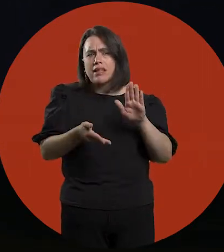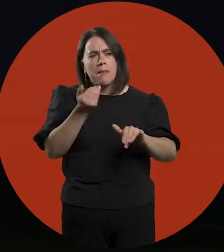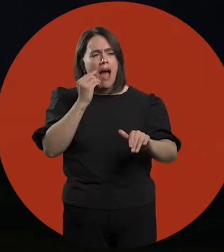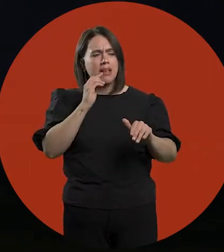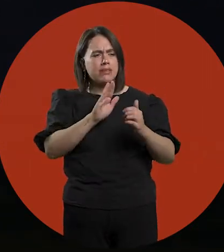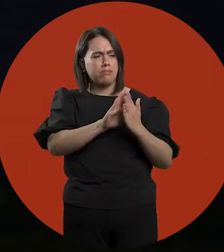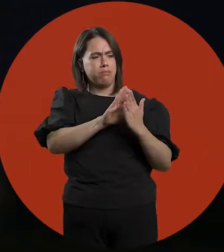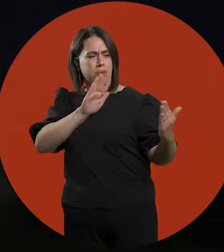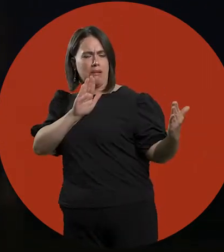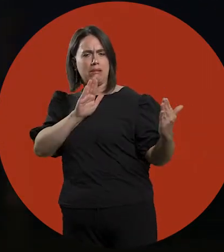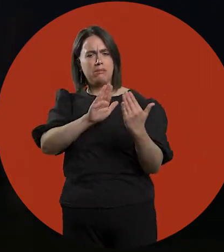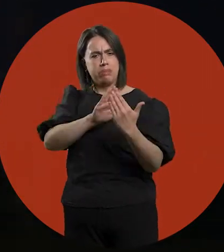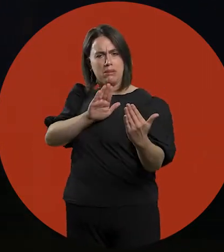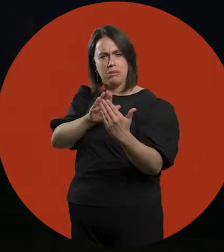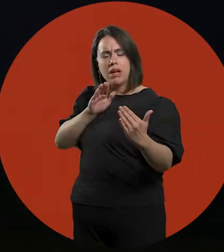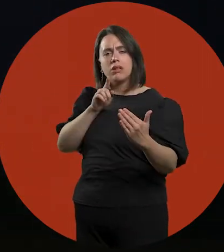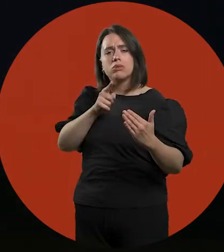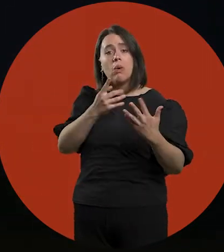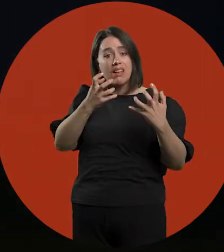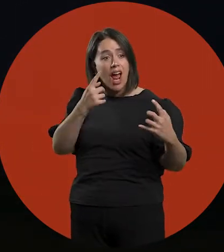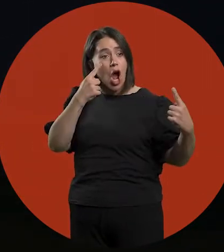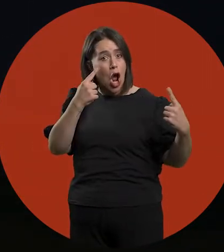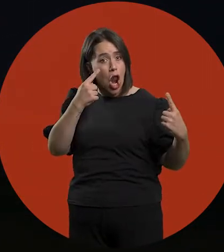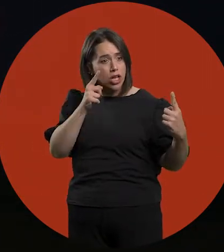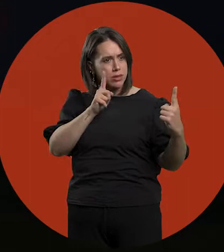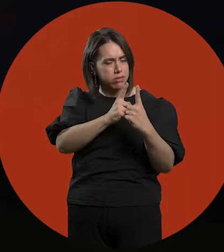Para tener una cercanía tal vez pasan años. Y ahí no.